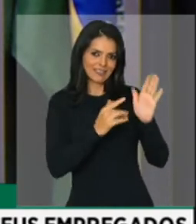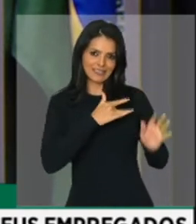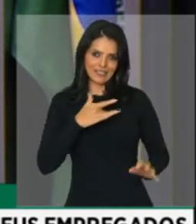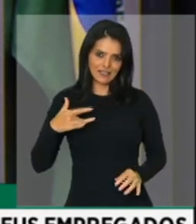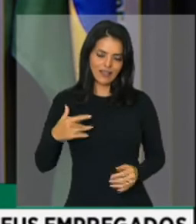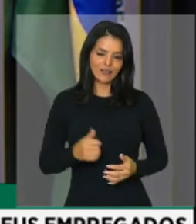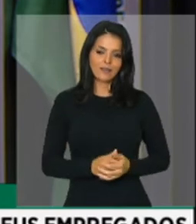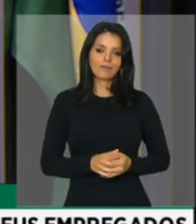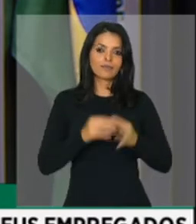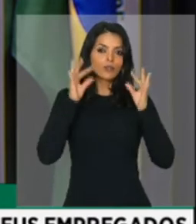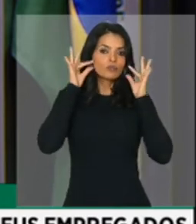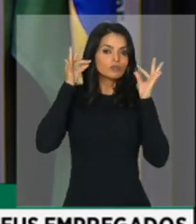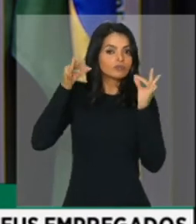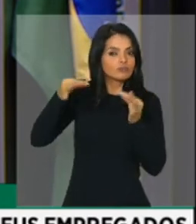QUE ME TRAZ AQUI É UMA INDIGNAÇÃO. INDIGNAÇÃO